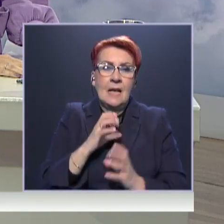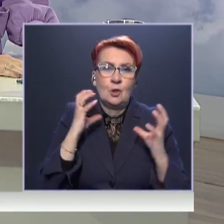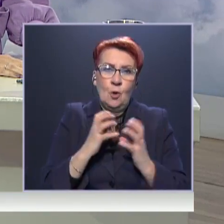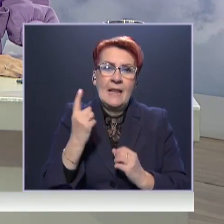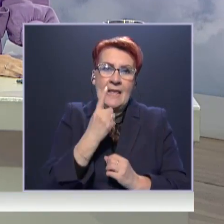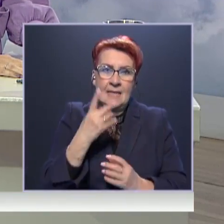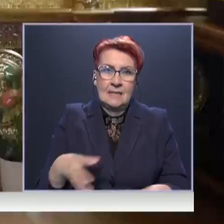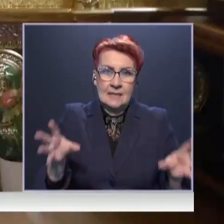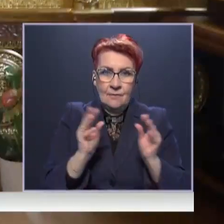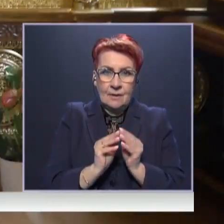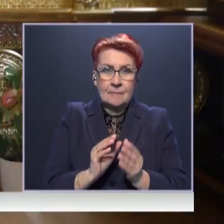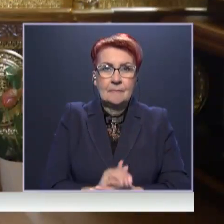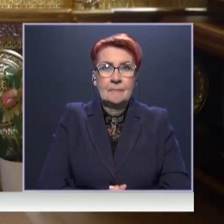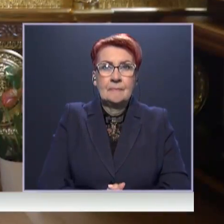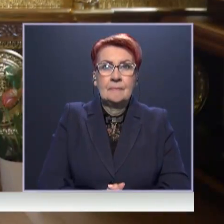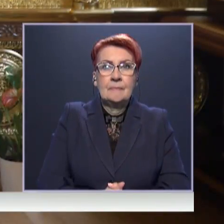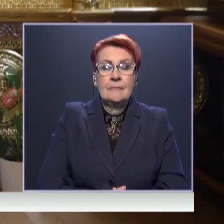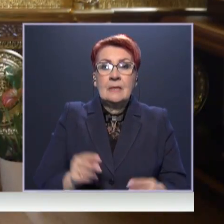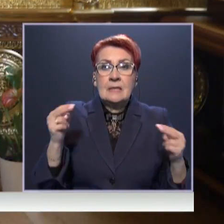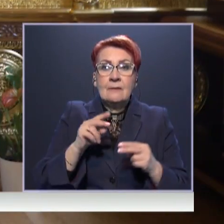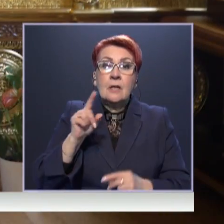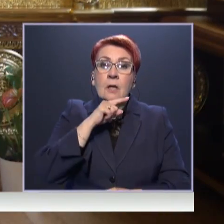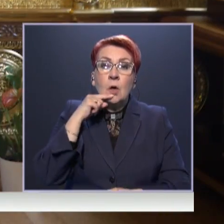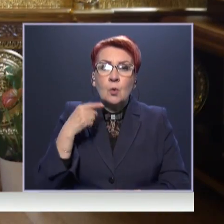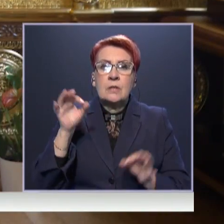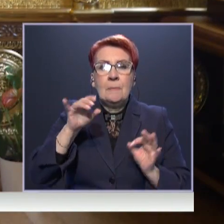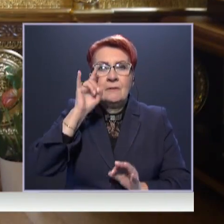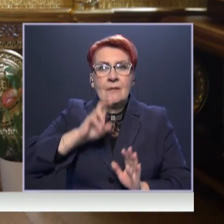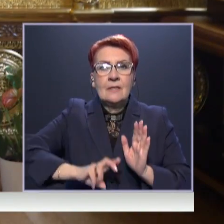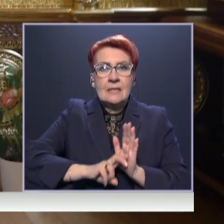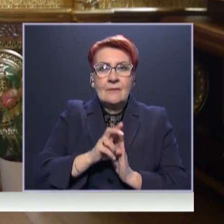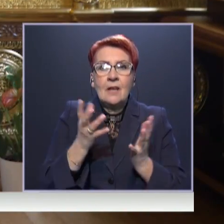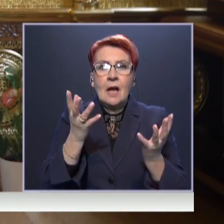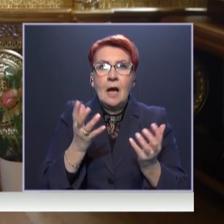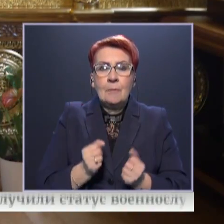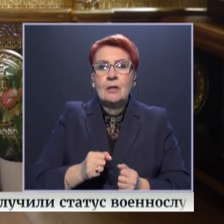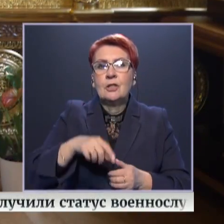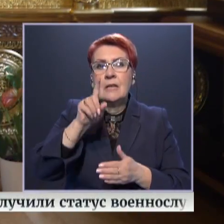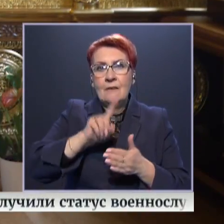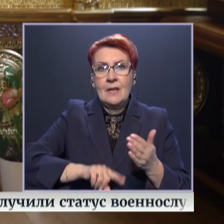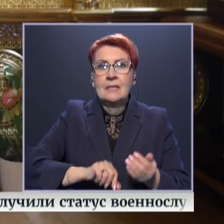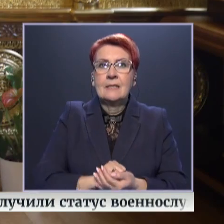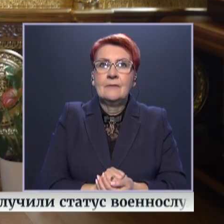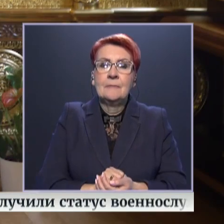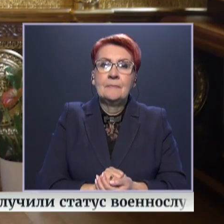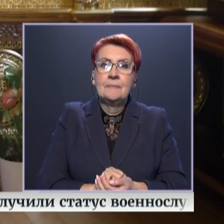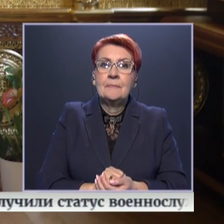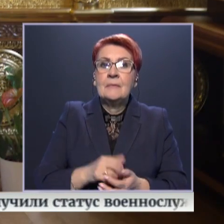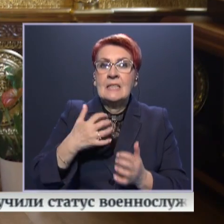работников сегодня среди государственной власти